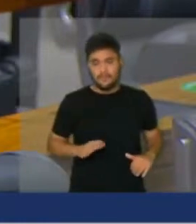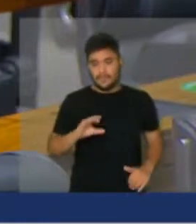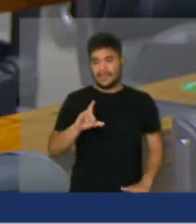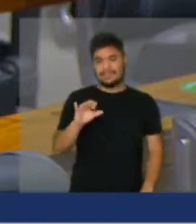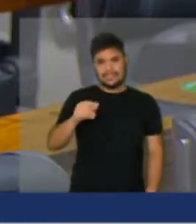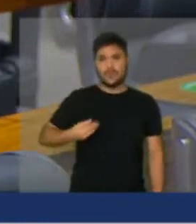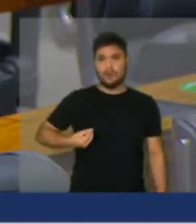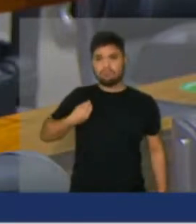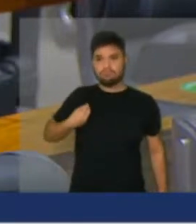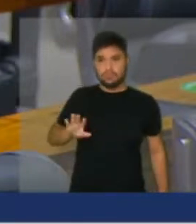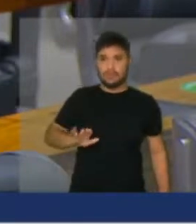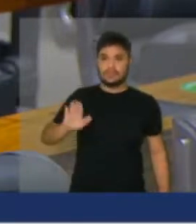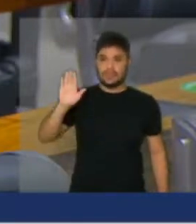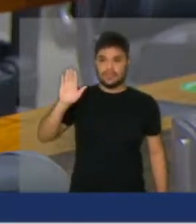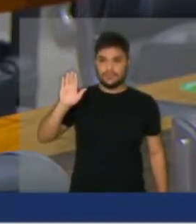NESTE PAÍS. ZILMA PRESENTE. -- [PRESIDENTE]: